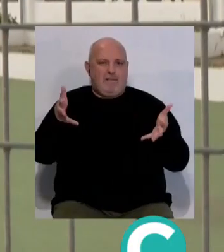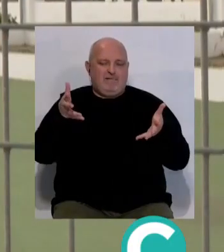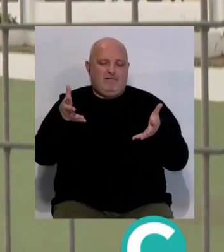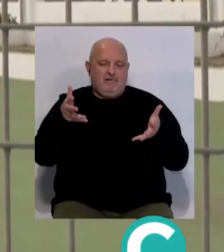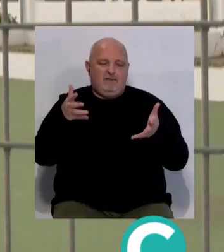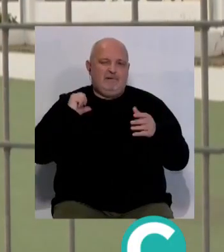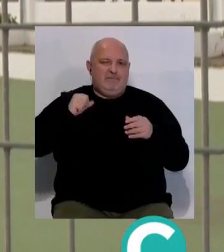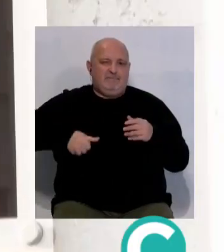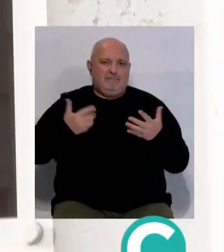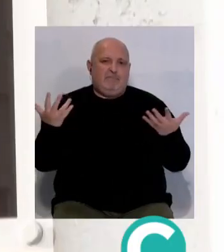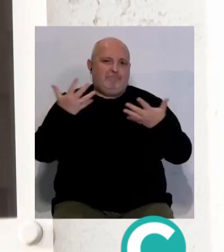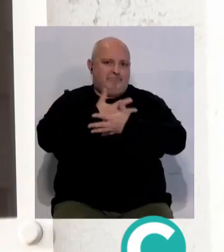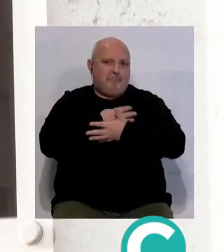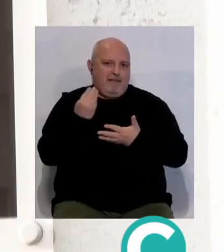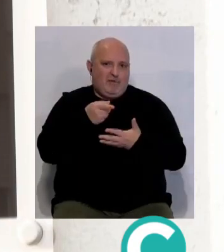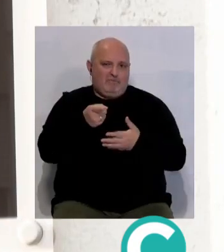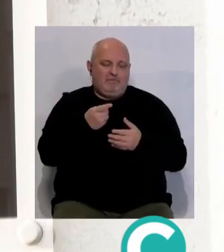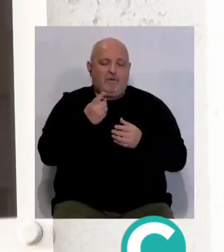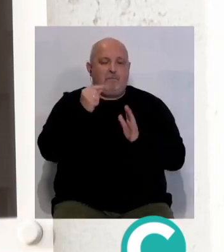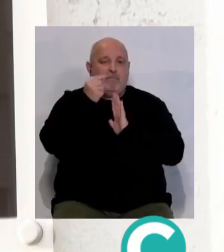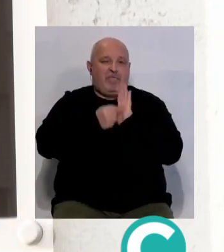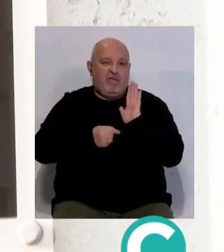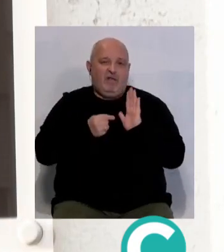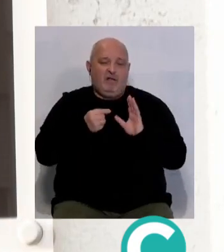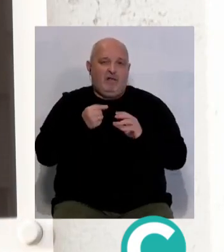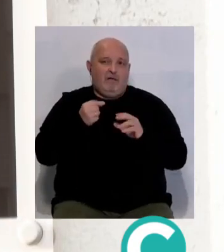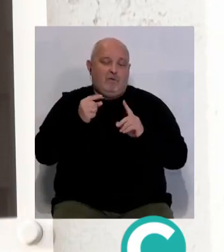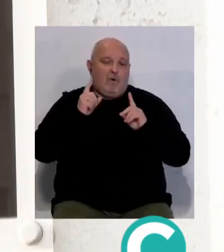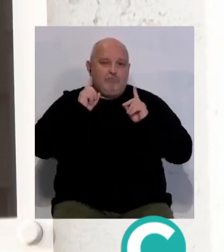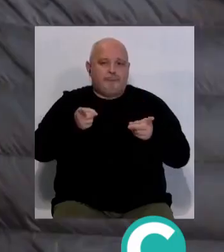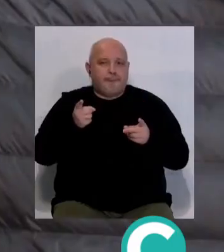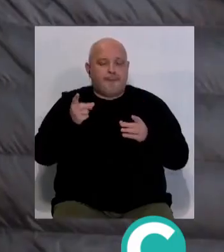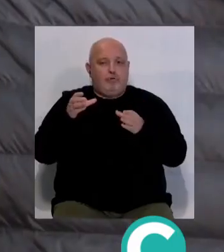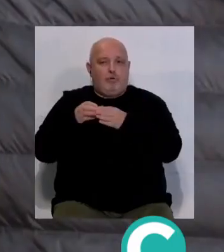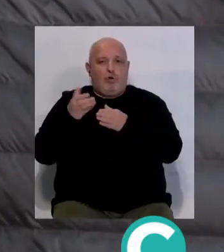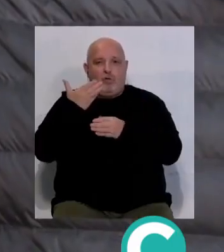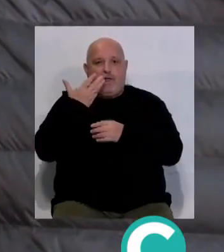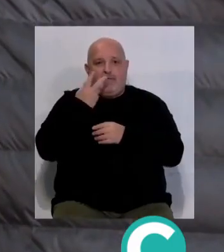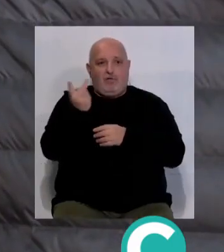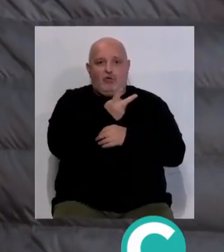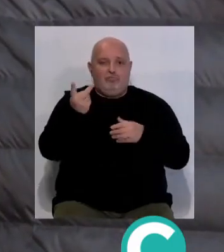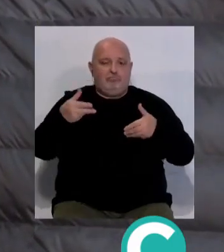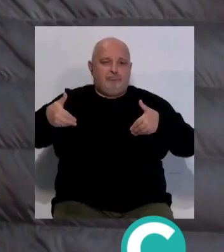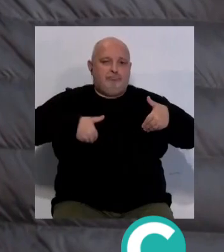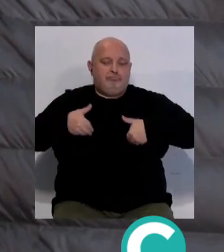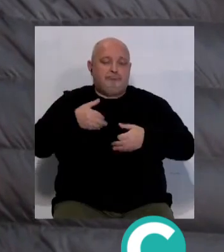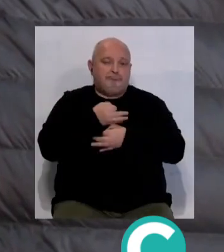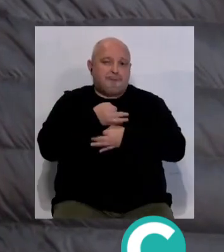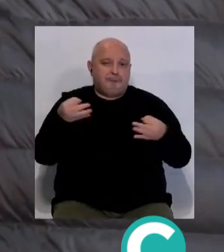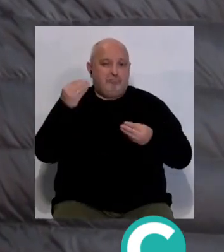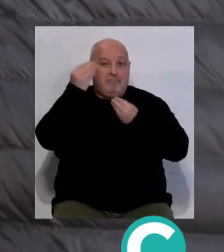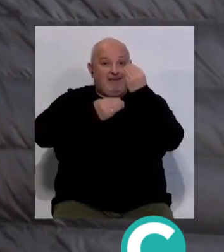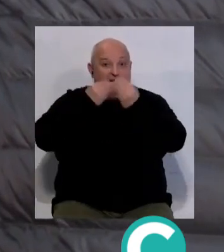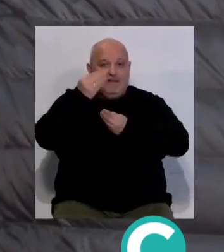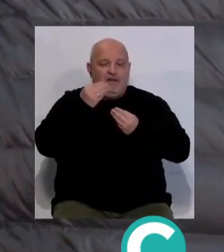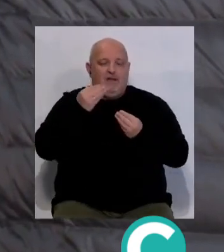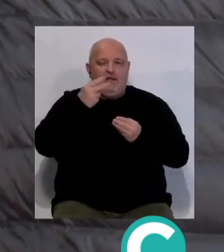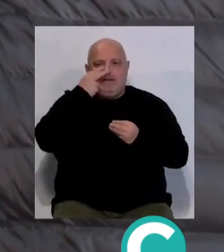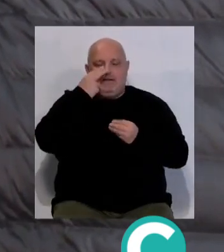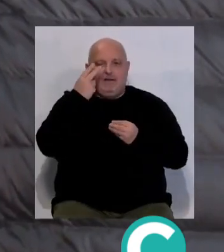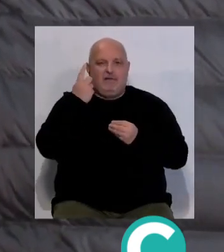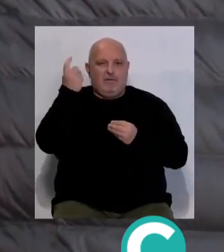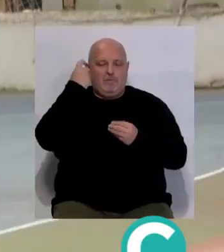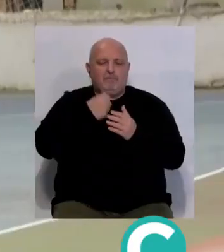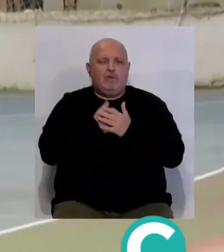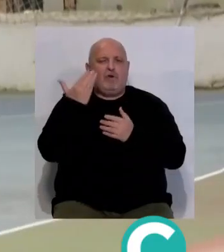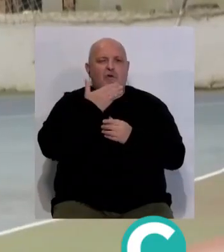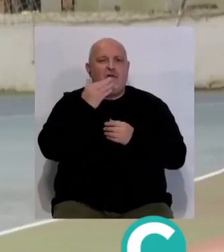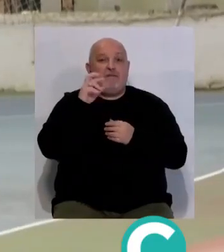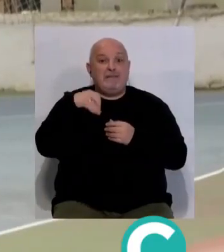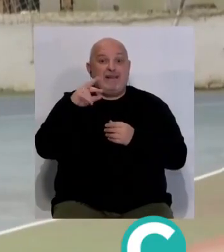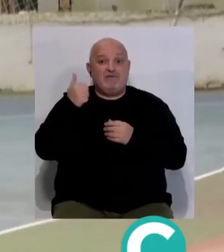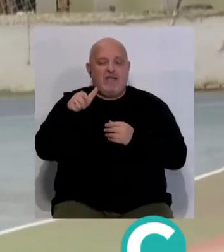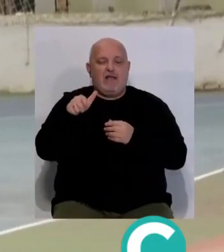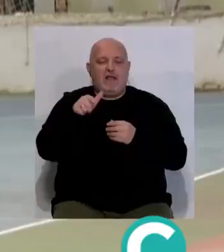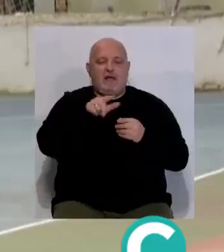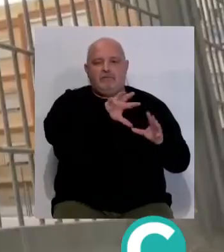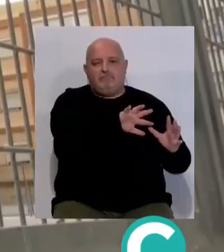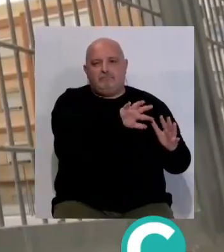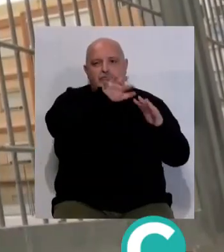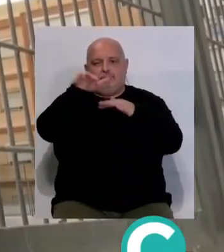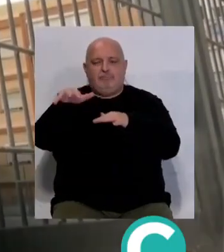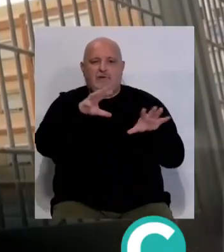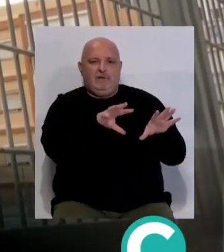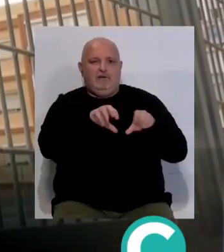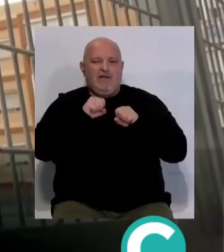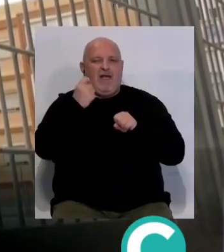enriquecieron será el colegio Fermín salvochea el que acoja en sus instalaciones a los escolares y